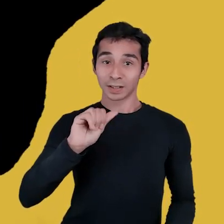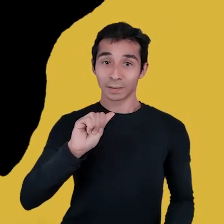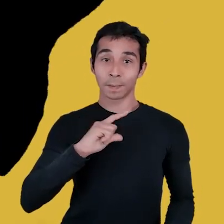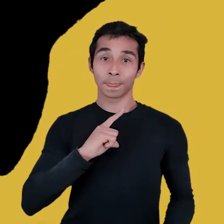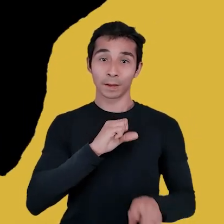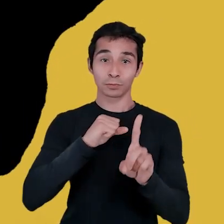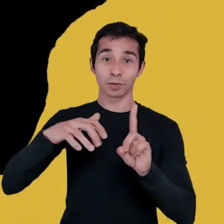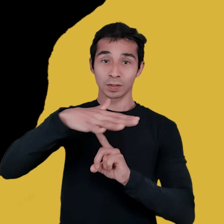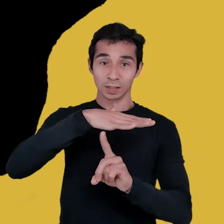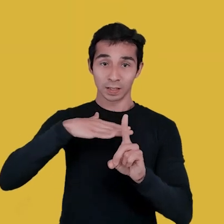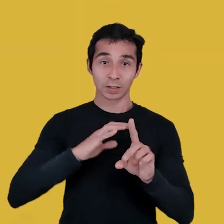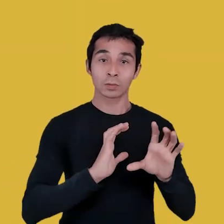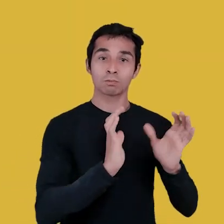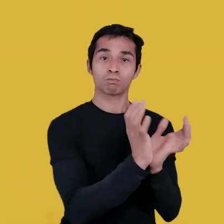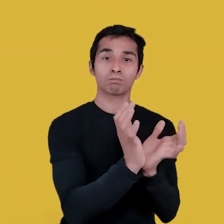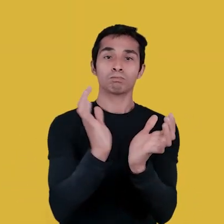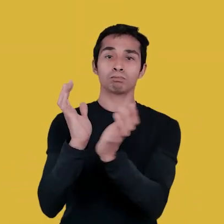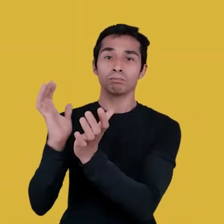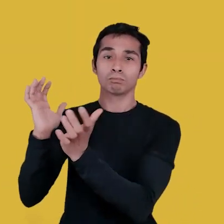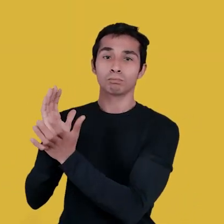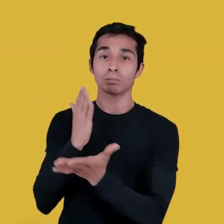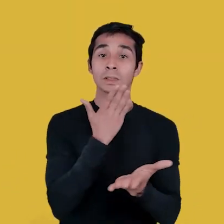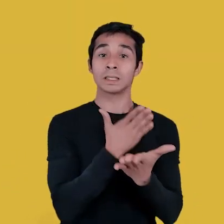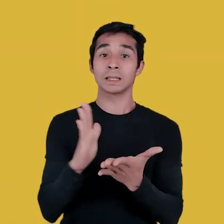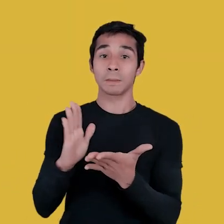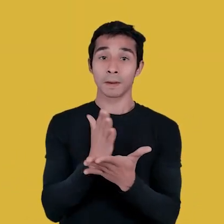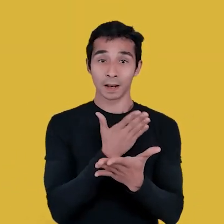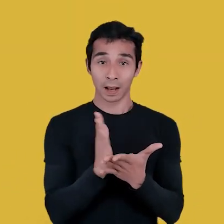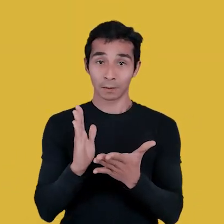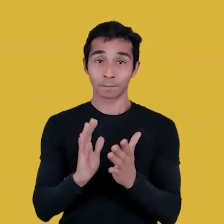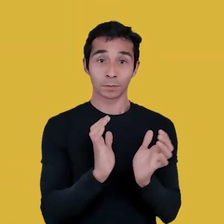onde o sistema de castas organiza a sociedade,